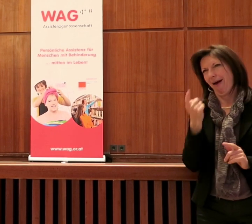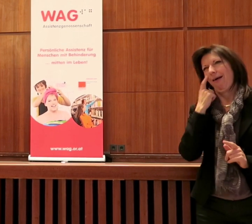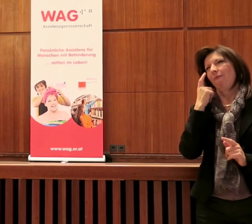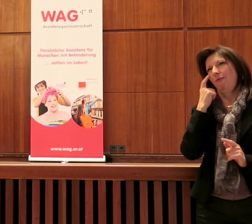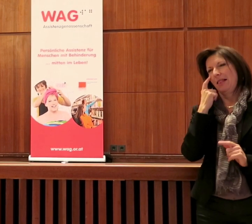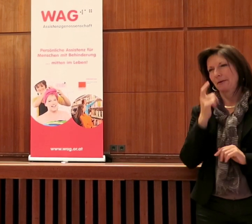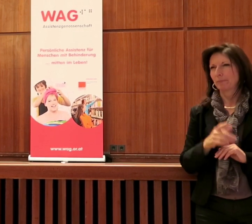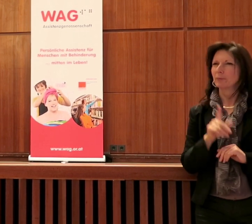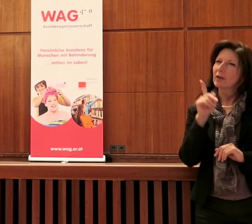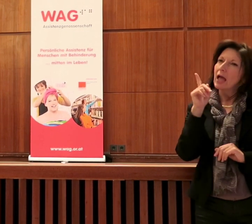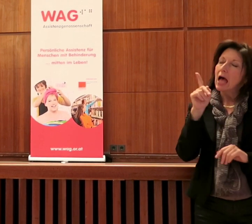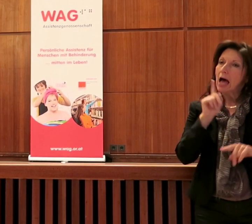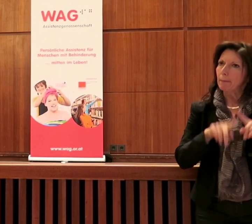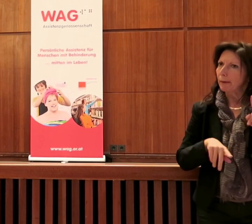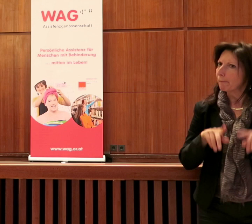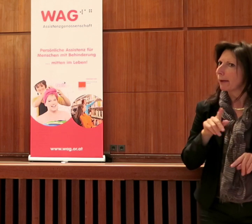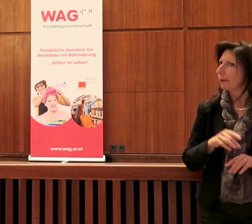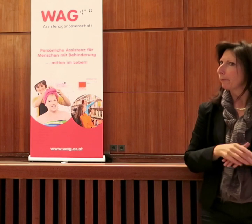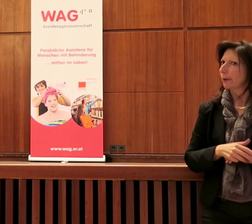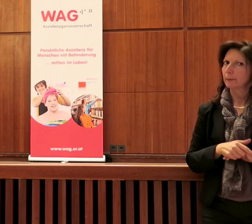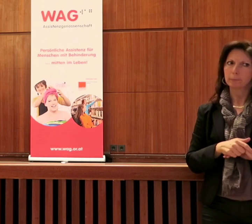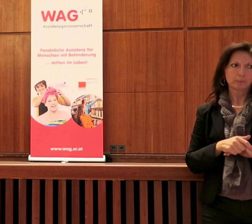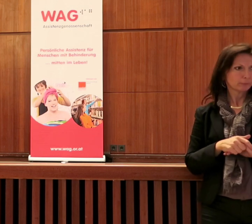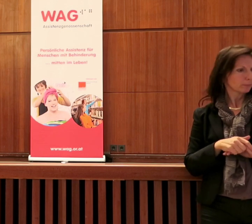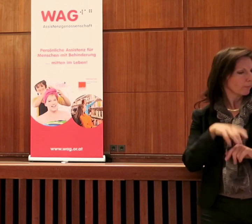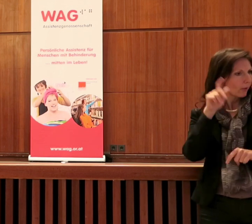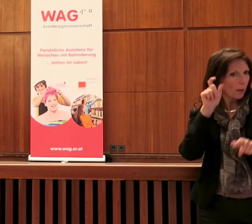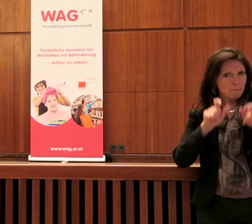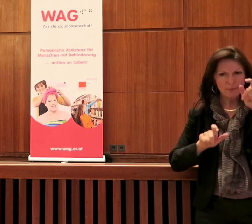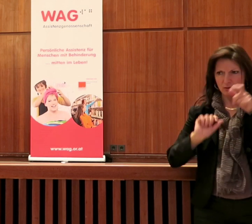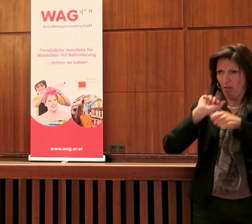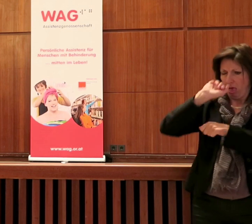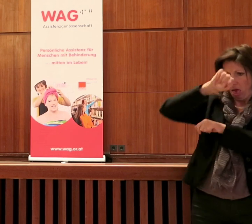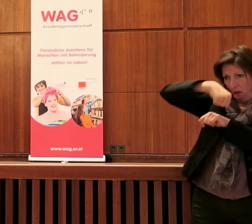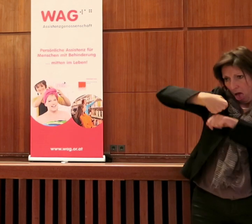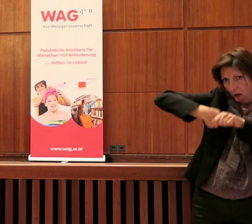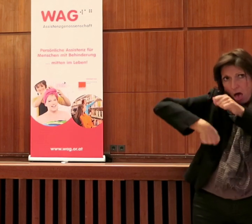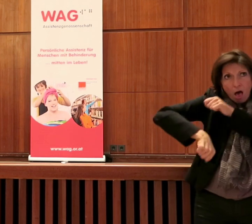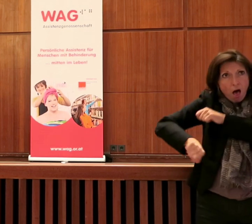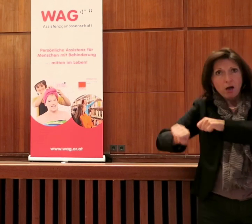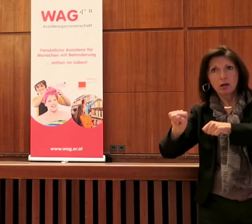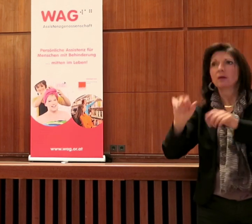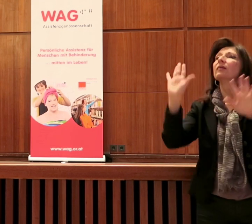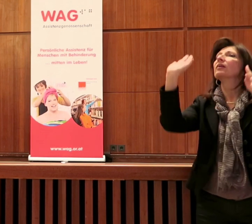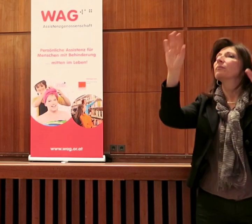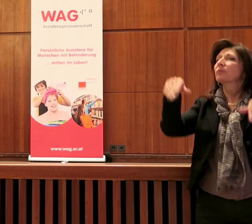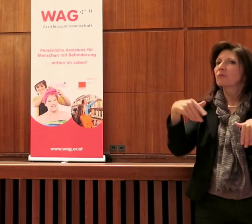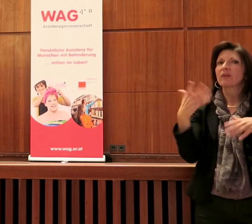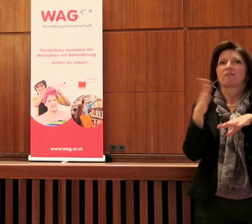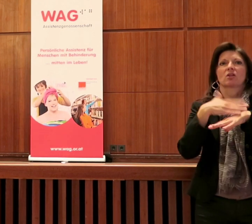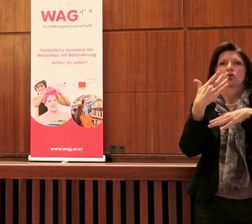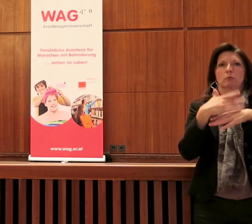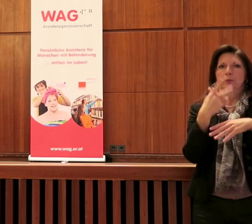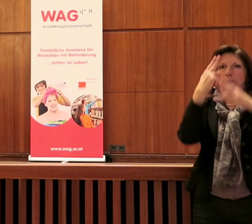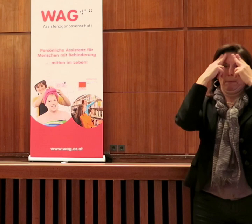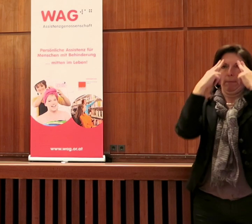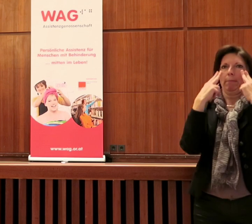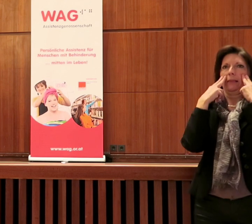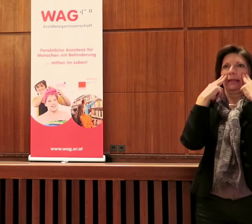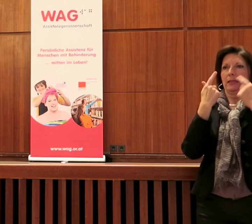Aber auch, was sich manche Leute... wie die sich verrenken, ja? Wenn man als Blinder z.B. zum Saturn oder Media Markt geht. und einen Fernseher kauft.